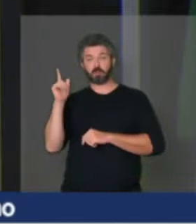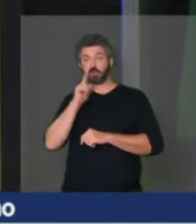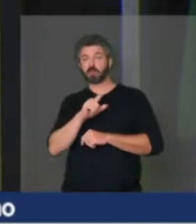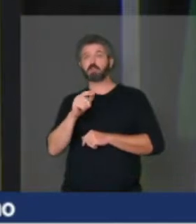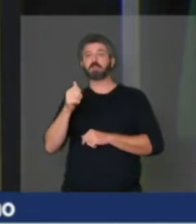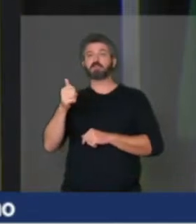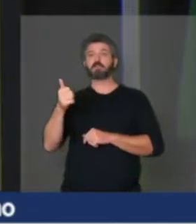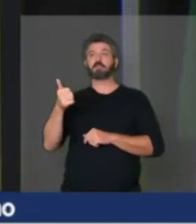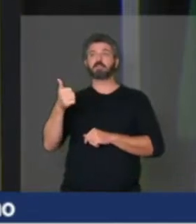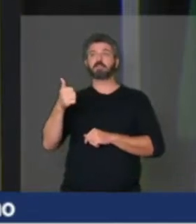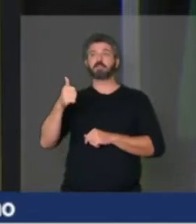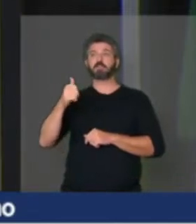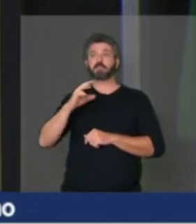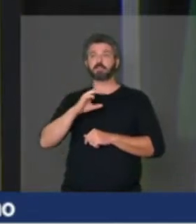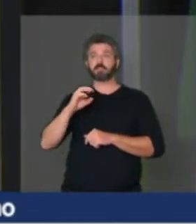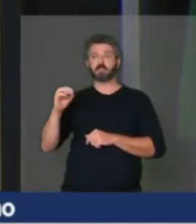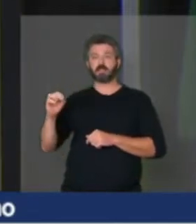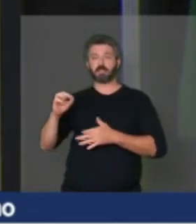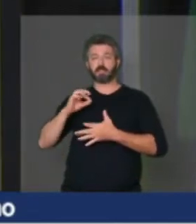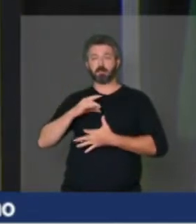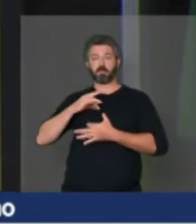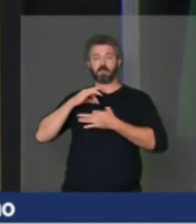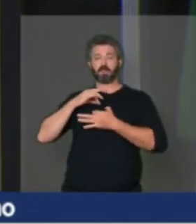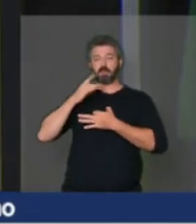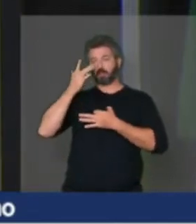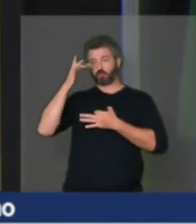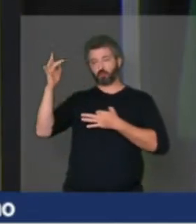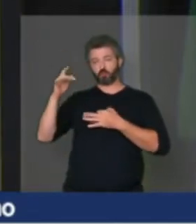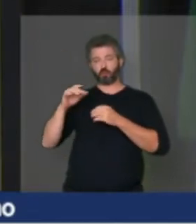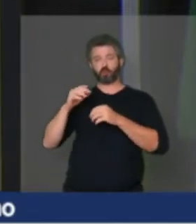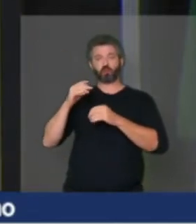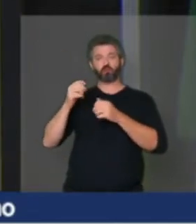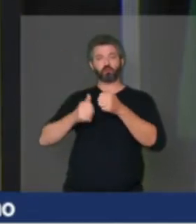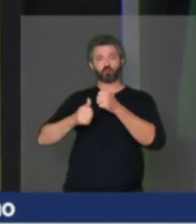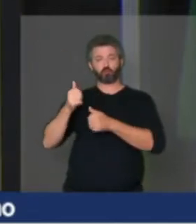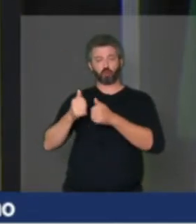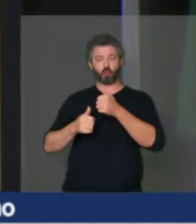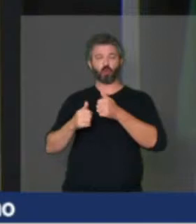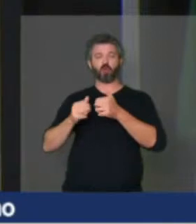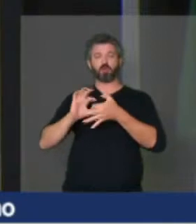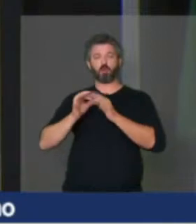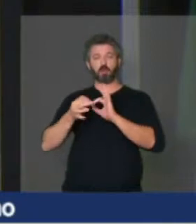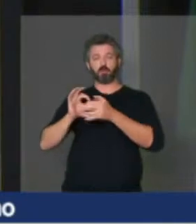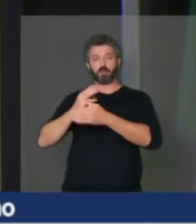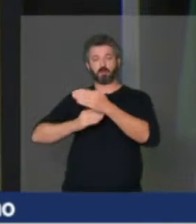BRASIL ENCERROU OS JOGOS NA SÉTIMA COLOCAÇÃO DO RANKING MUNDIAL. O ATLETISMO FOI A MODALIDADE QUE MAIS GARANTO VIU MEDALHAS AO BRASIL EM TÓ